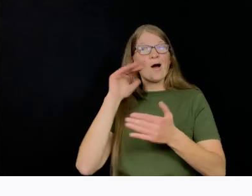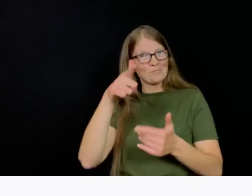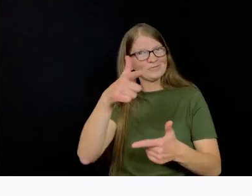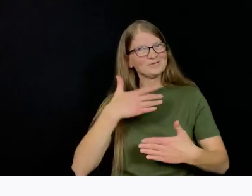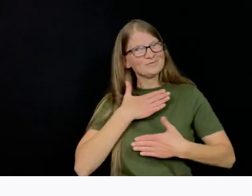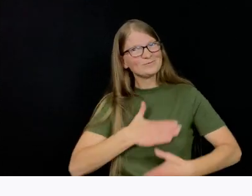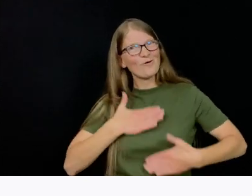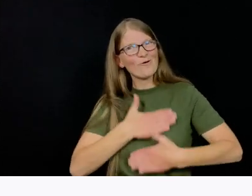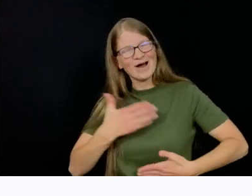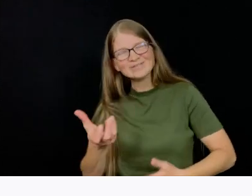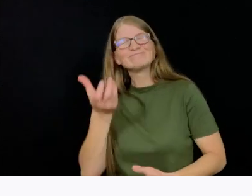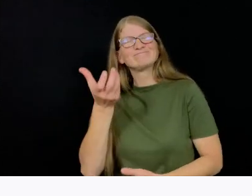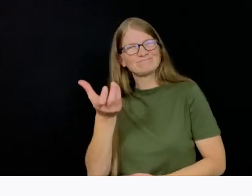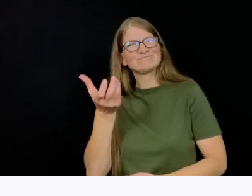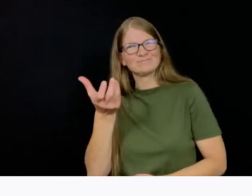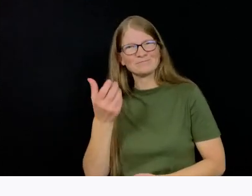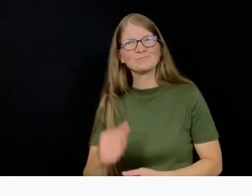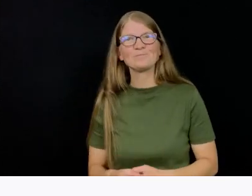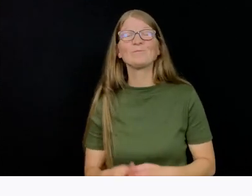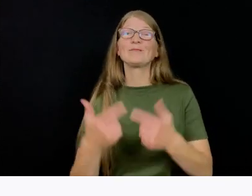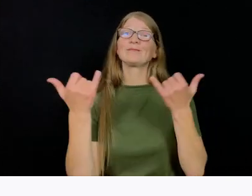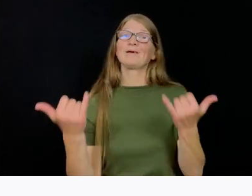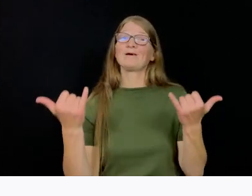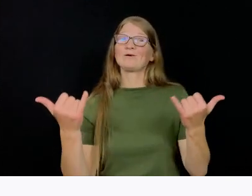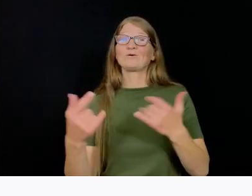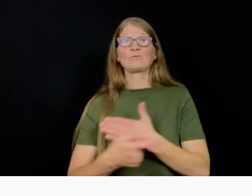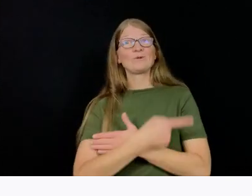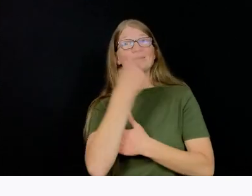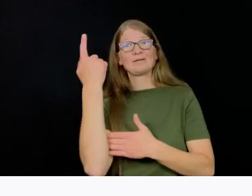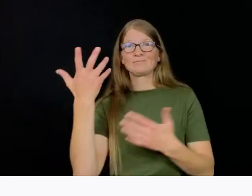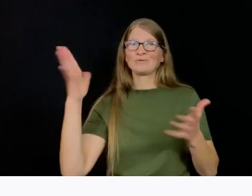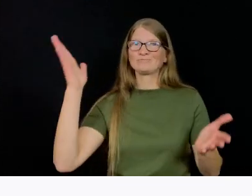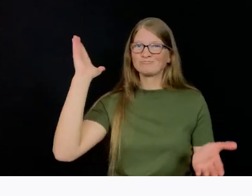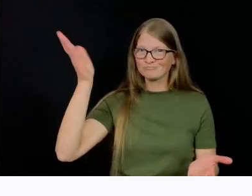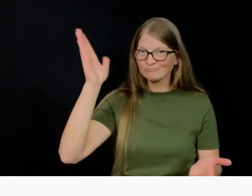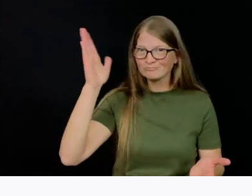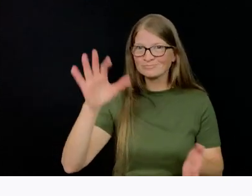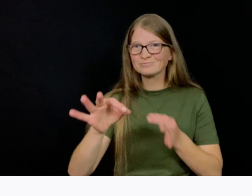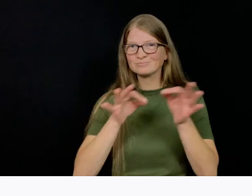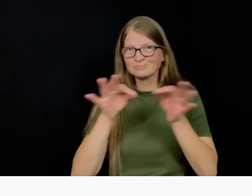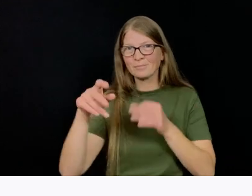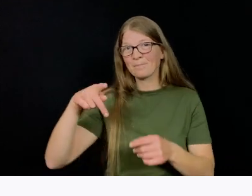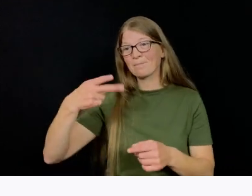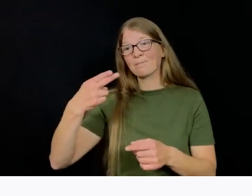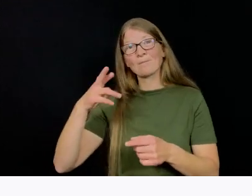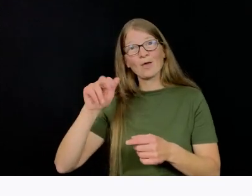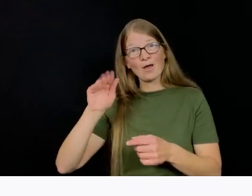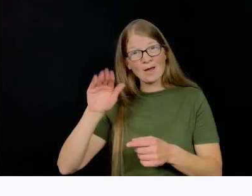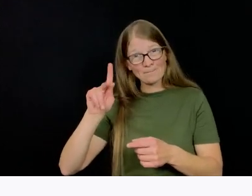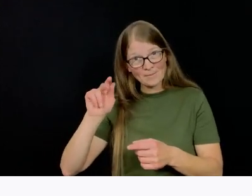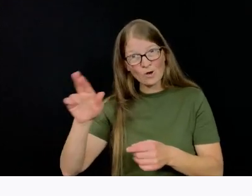اليوم سمعتم من برابهاكار وكاثي عن كيفية استخدامنا للتعلم الآلي الأكثر تقدمًا